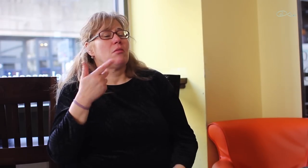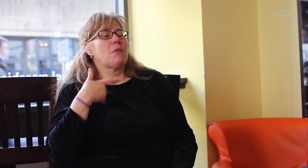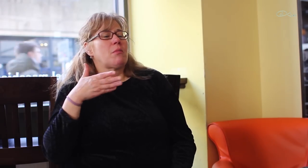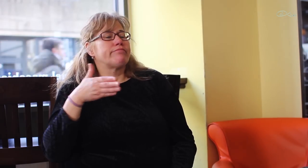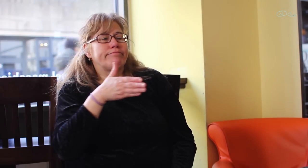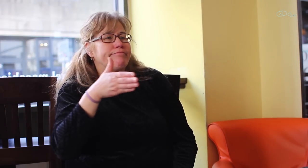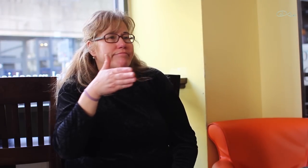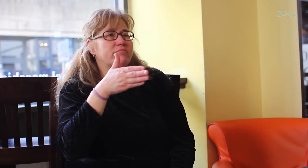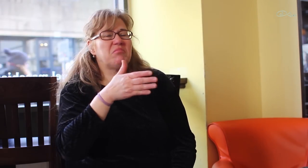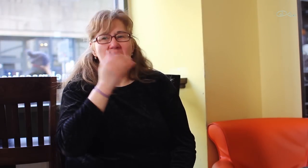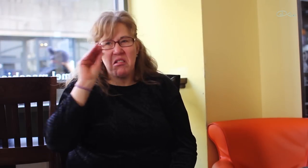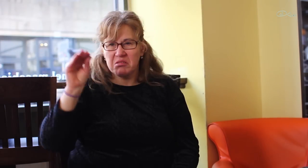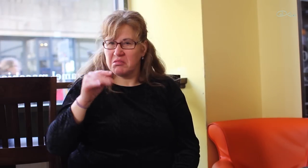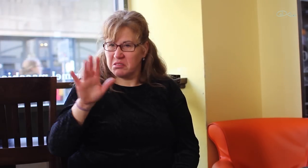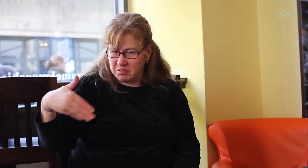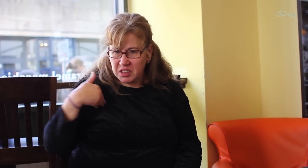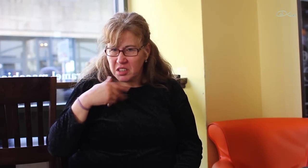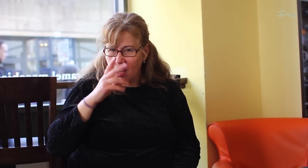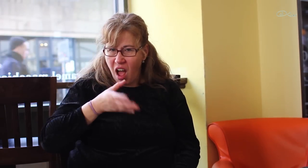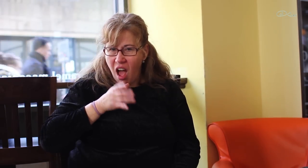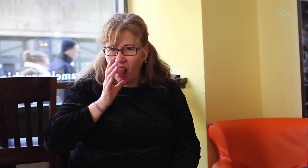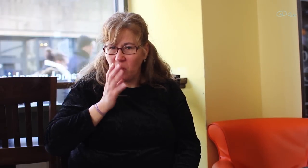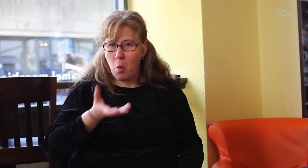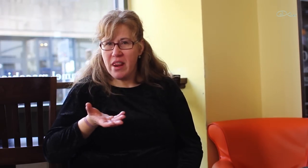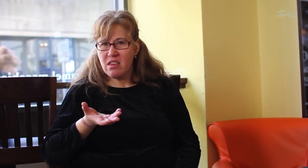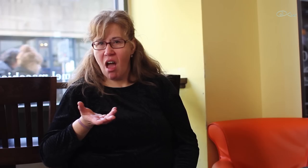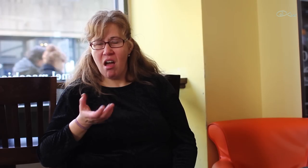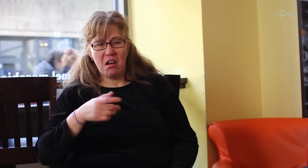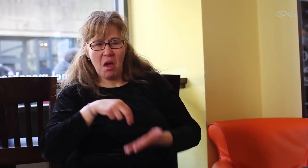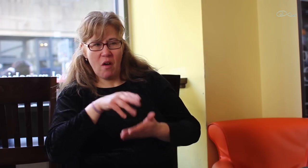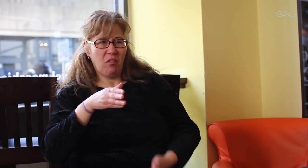Er wurde auch schon gefragt, ob seine Freundin Alkoholikerin ist, weil ich immer so wankend laufen würde.